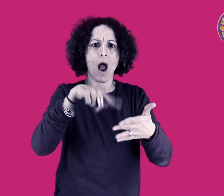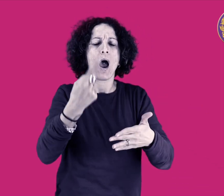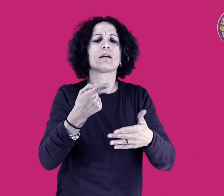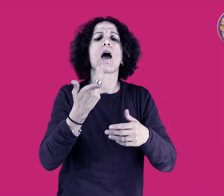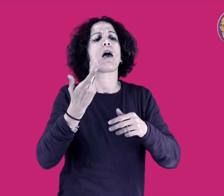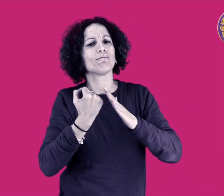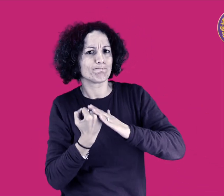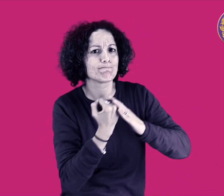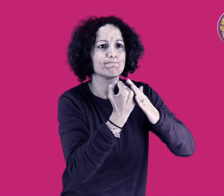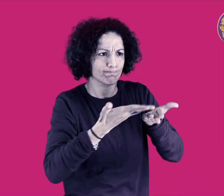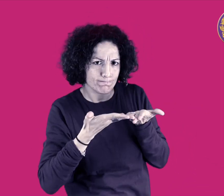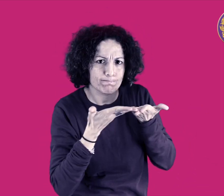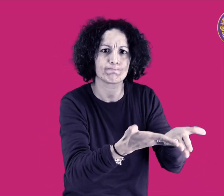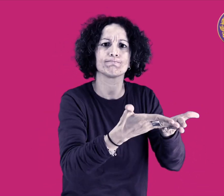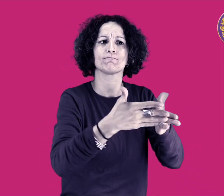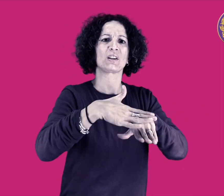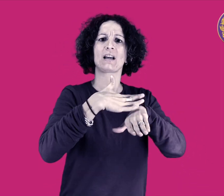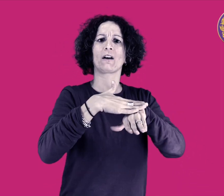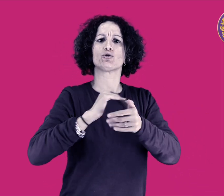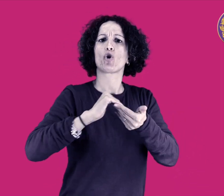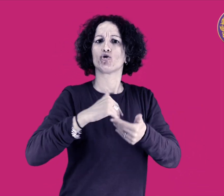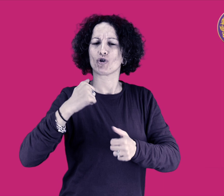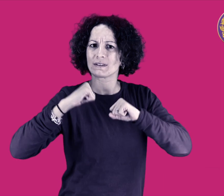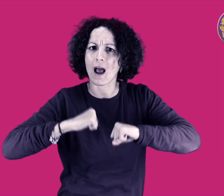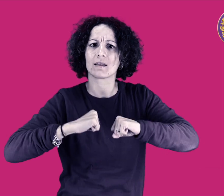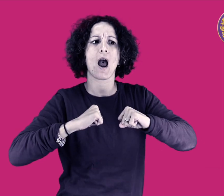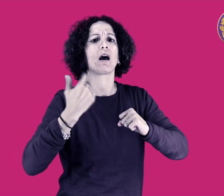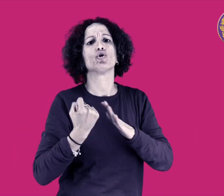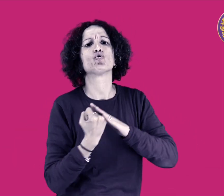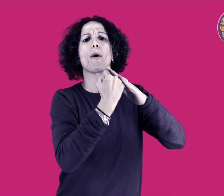dall’assenza di servizi di soccorso accessibili